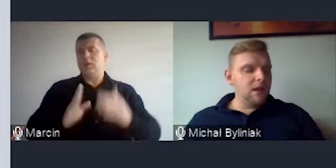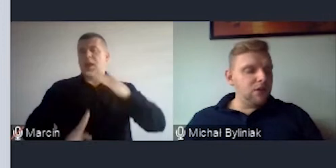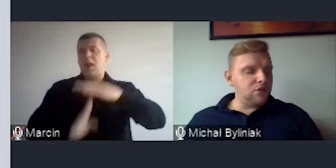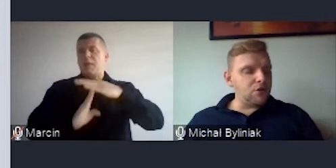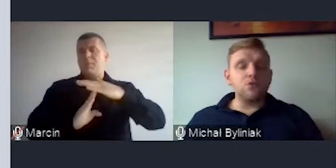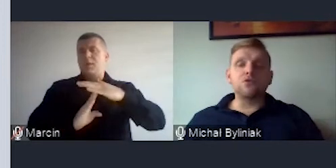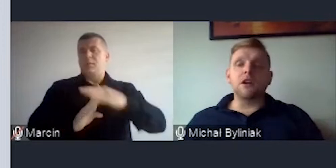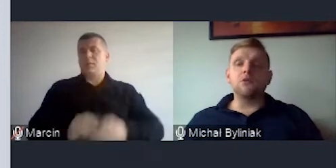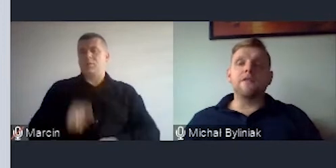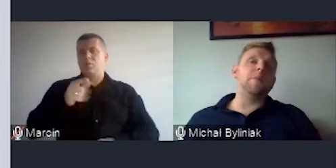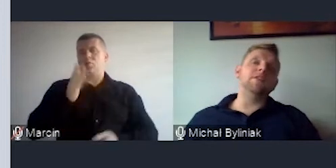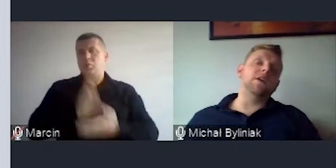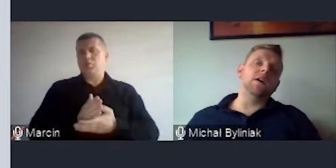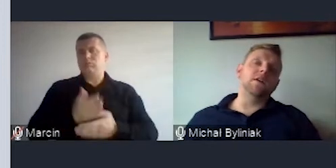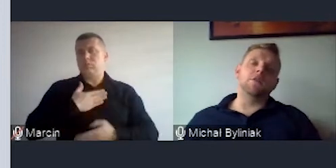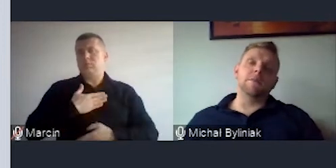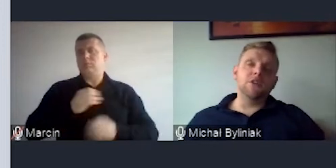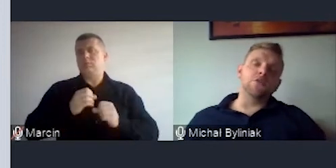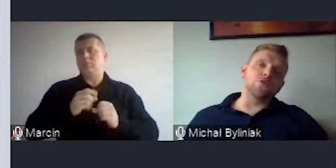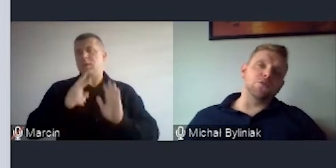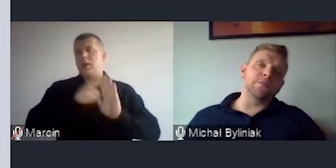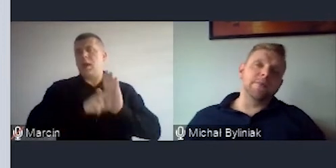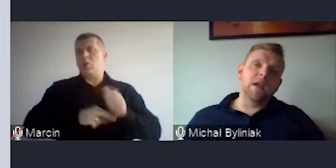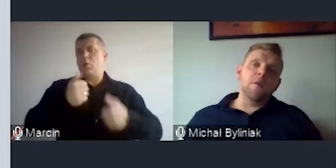I to już regulował u Państwa regulamin konkursu.